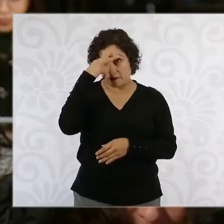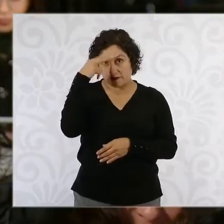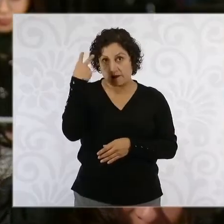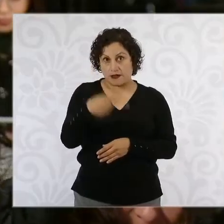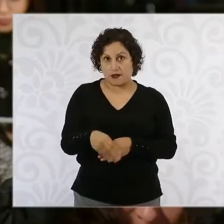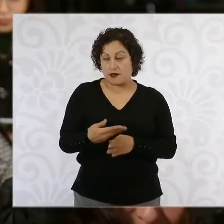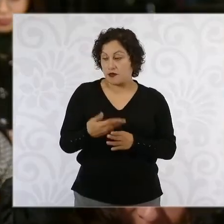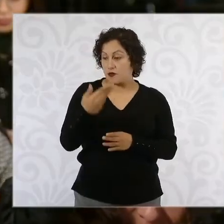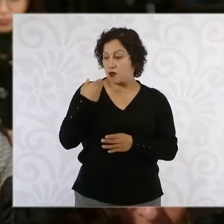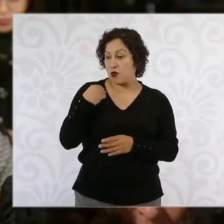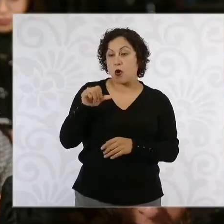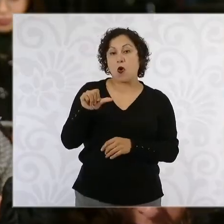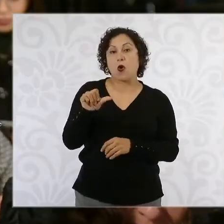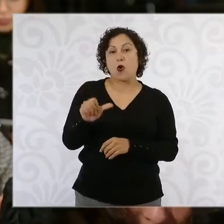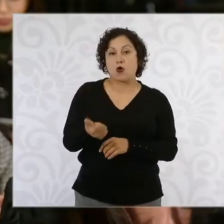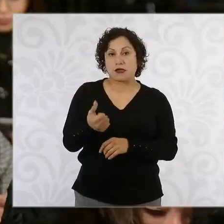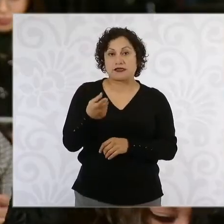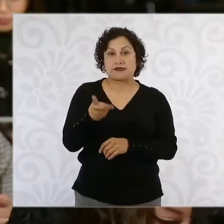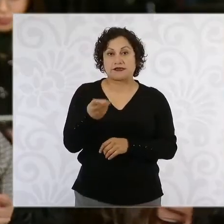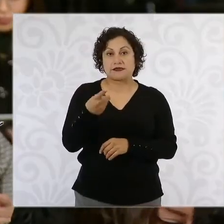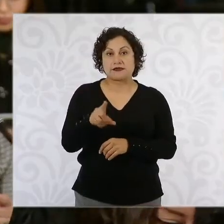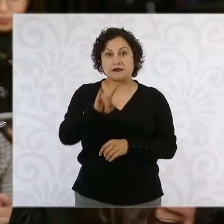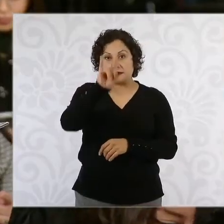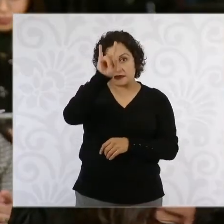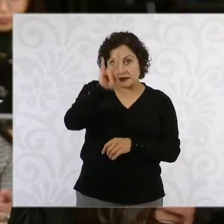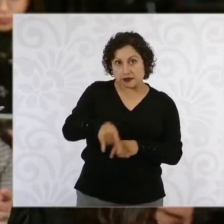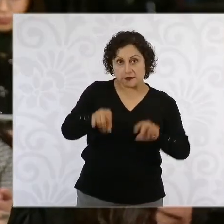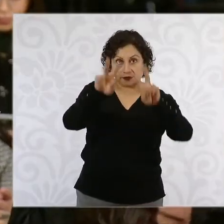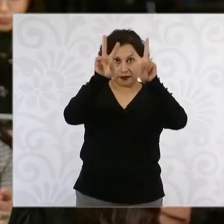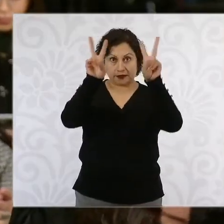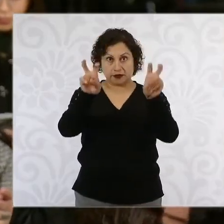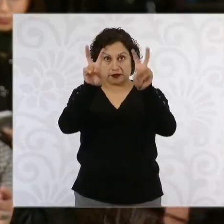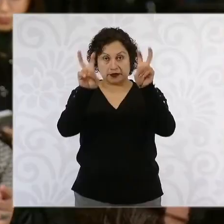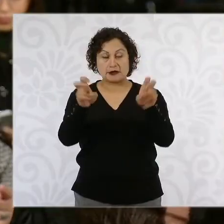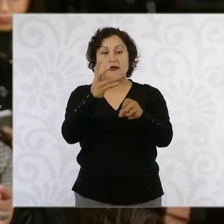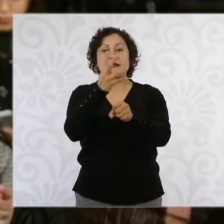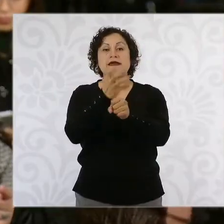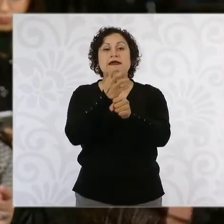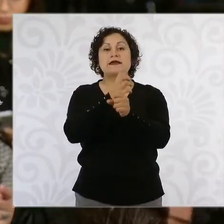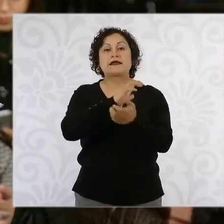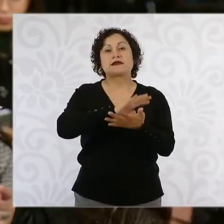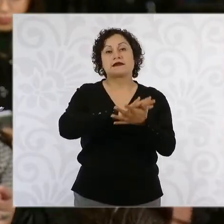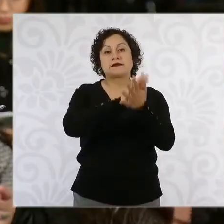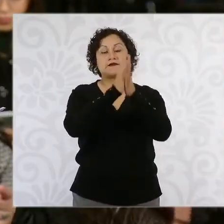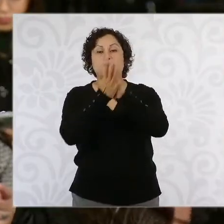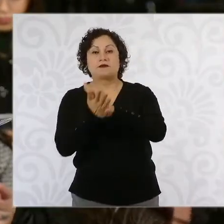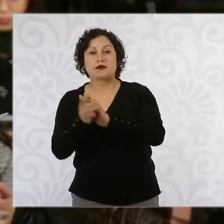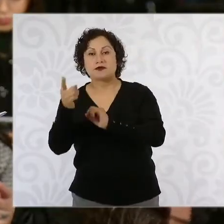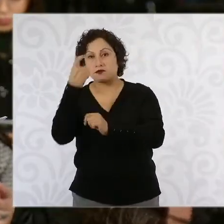columna quinta transformación del colega y periodista Darío Celis quien adelanta que el